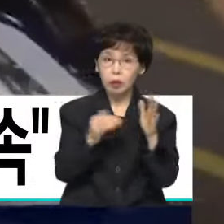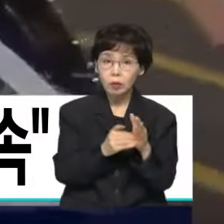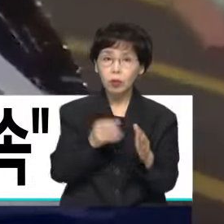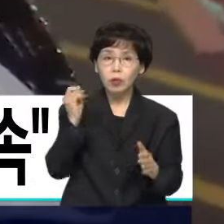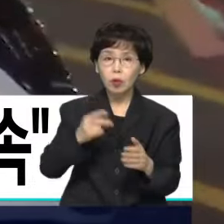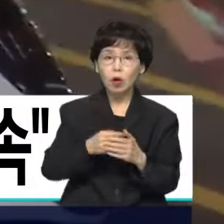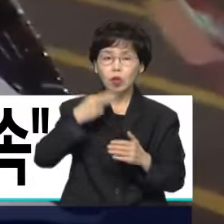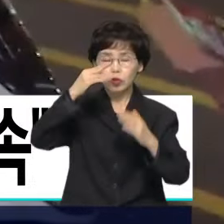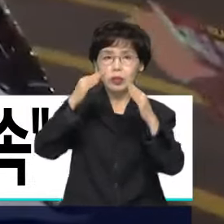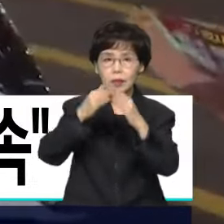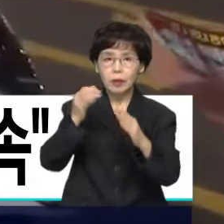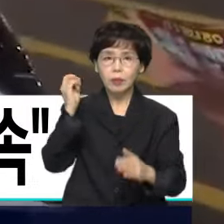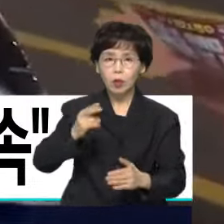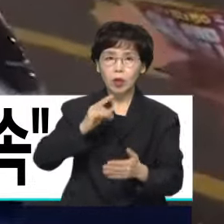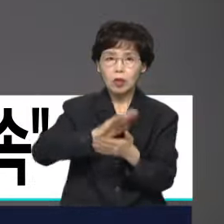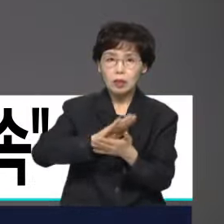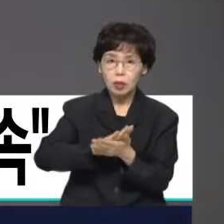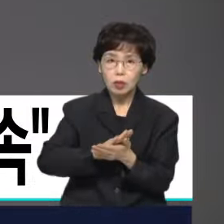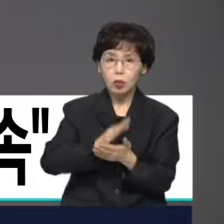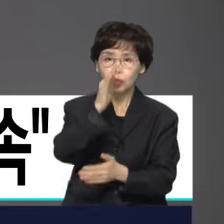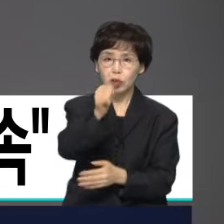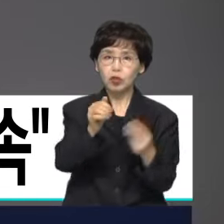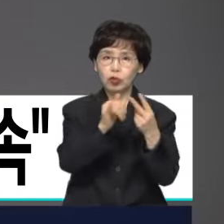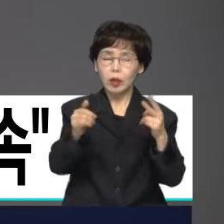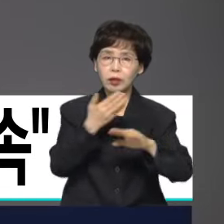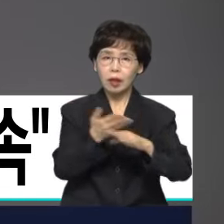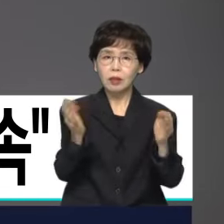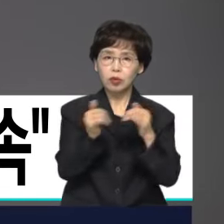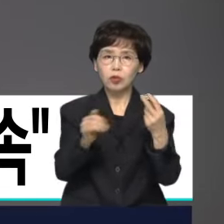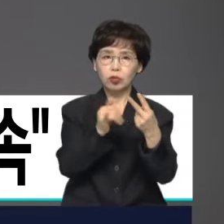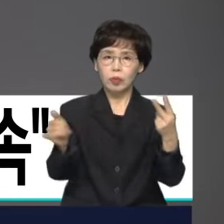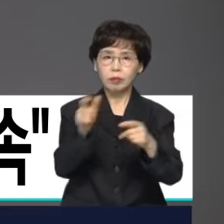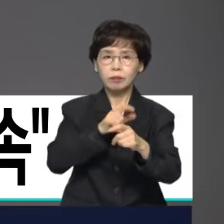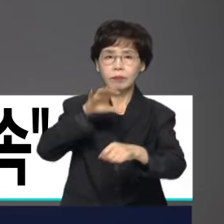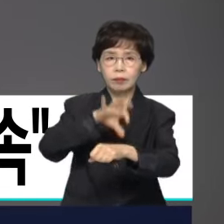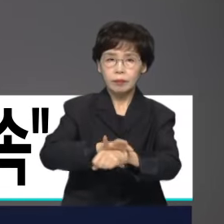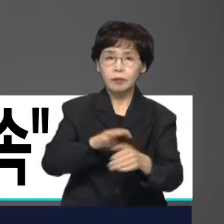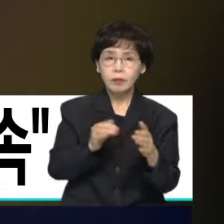또 유흥업소와 전단인쇄소 업주 2명과 다른 2명도 추가로 검거했습니다.